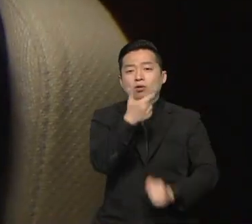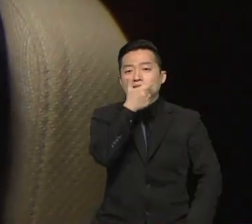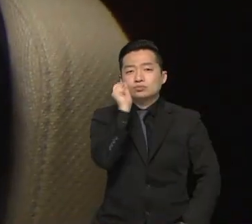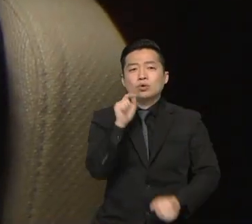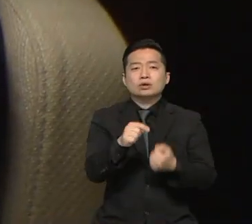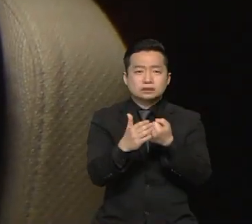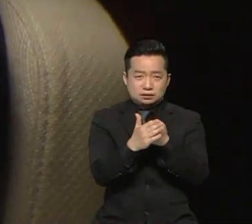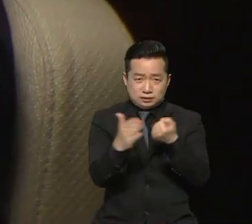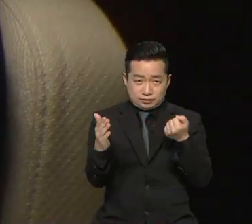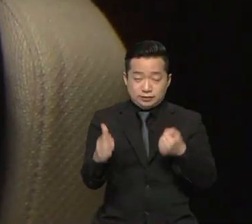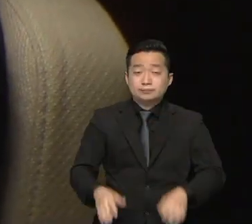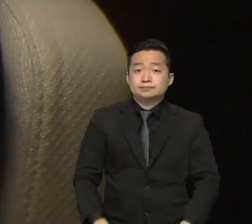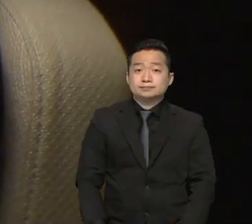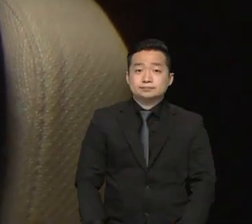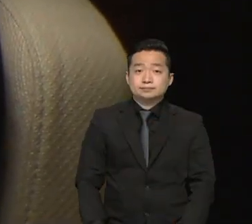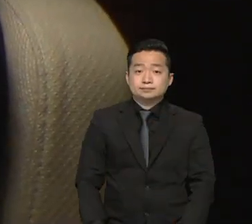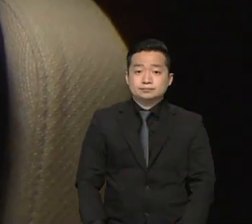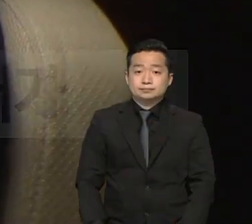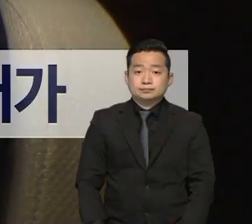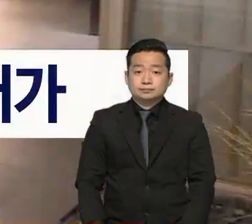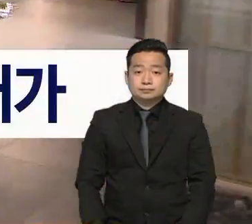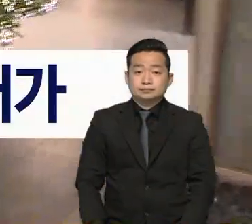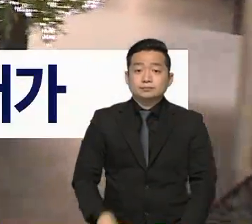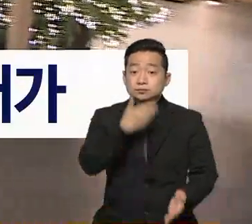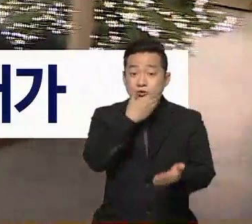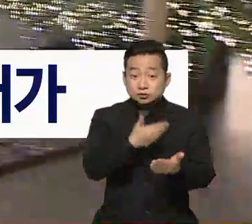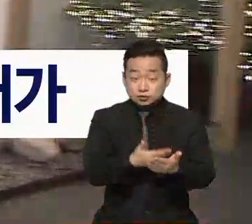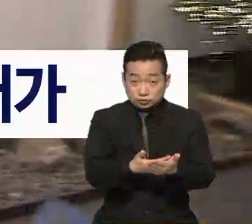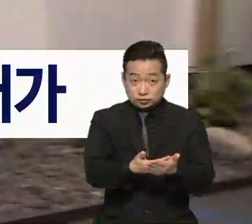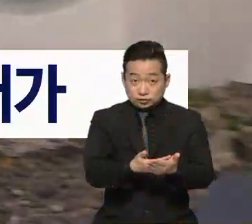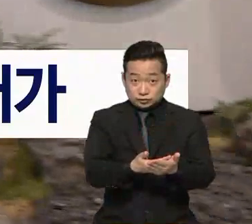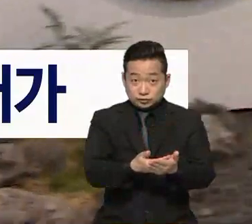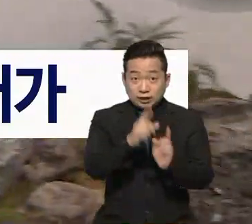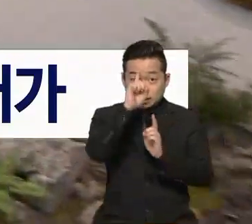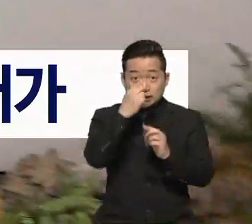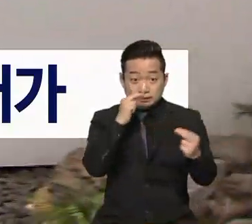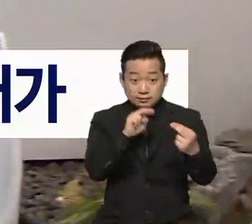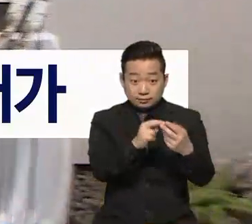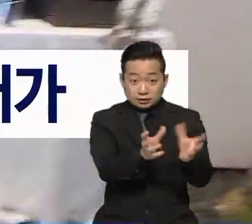진단을 내린 건데 정작 핵심 친명계 의원들은 아직 분노가 가라앉지 않은